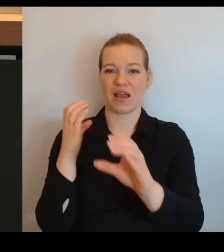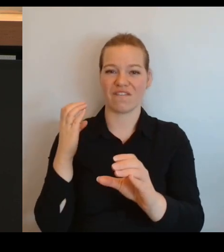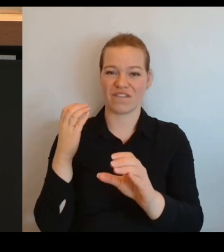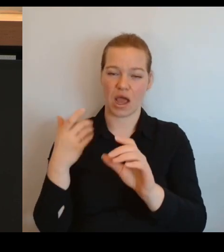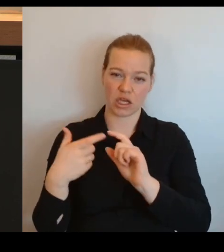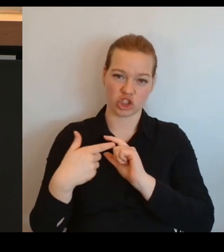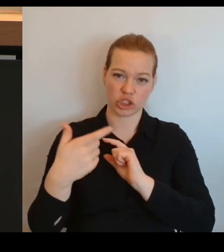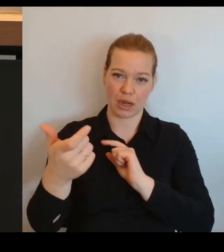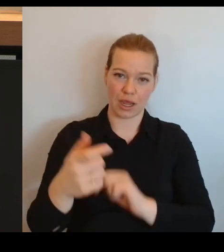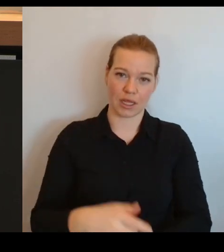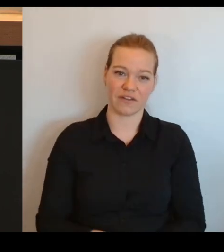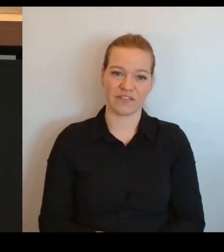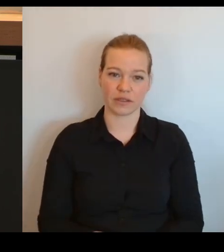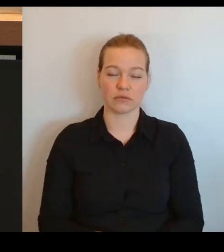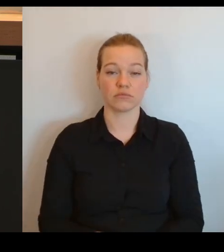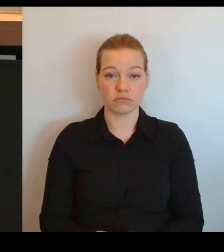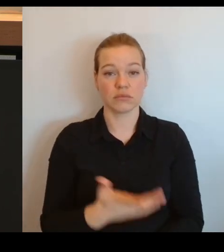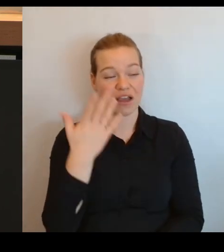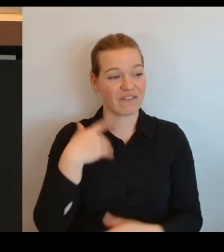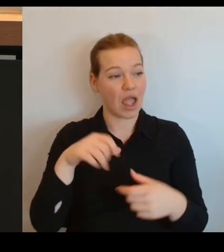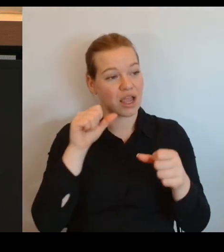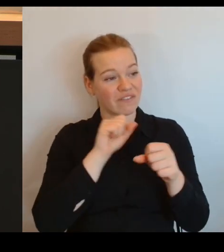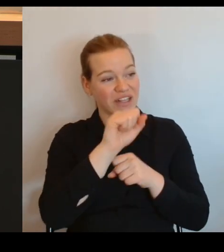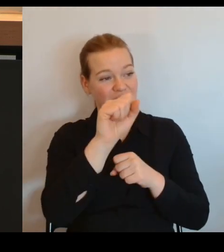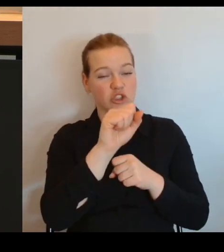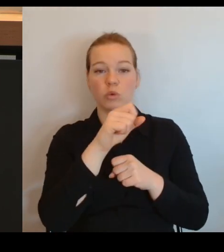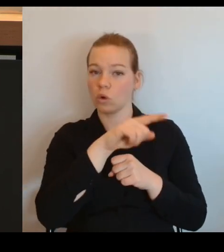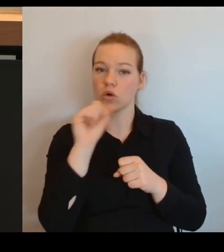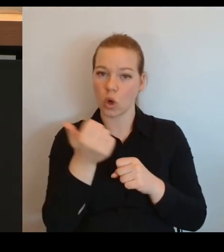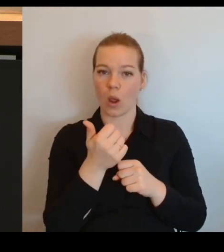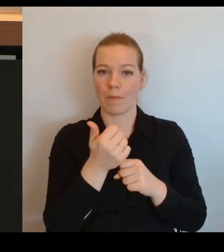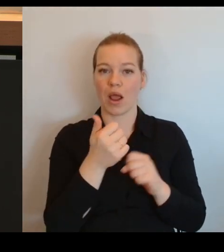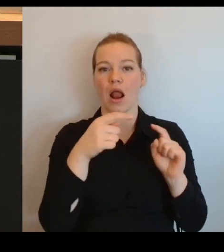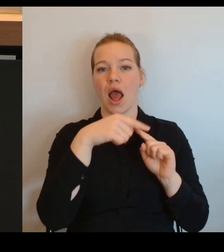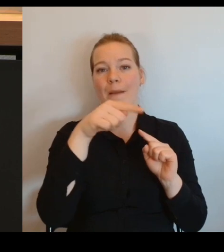Und jetzt noch ganz kurz zum Antrag der Grünen, der Linken, der hier auch mit behandelt wird